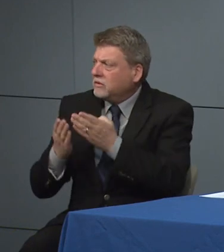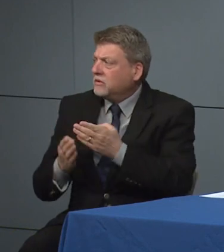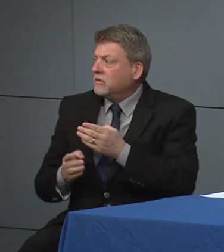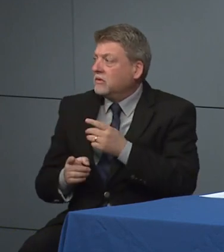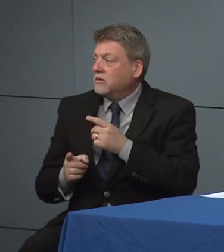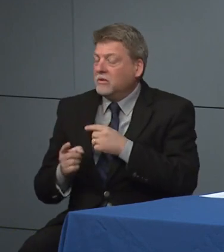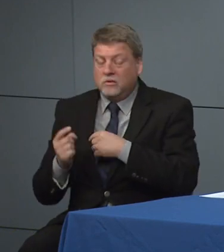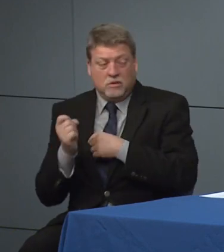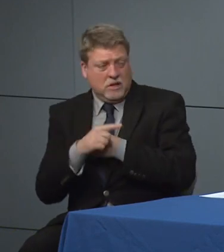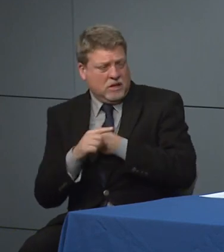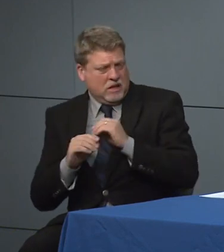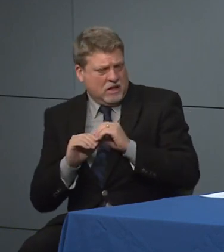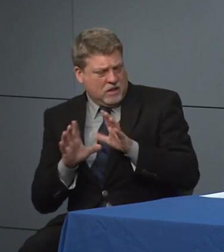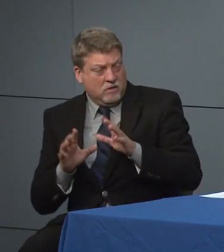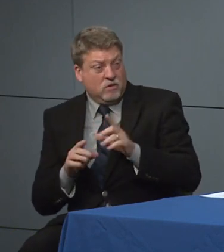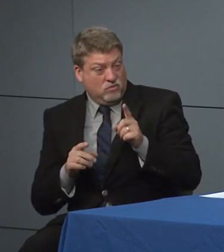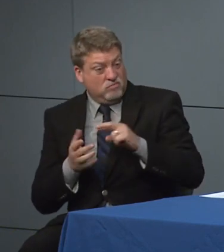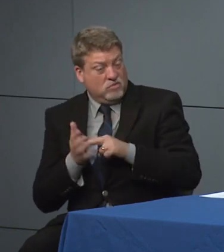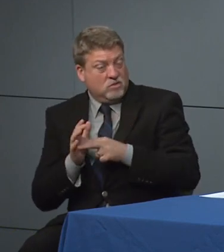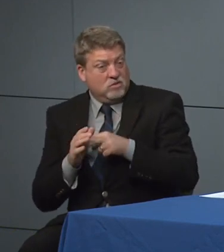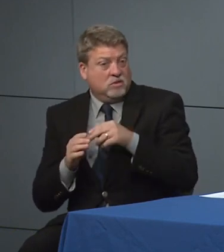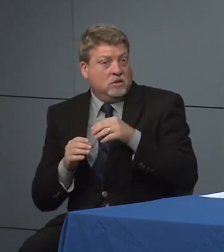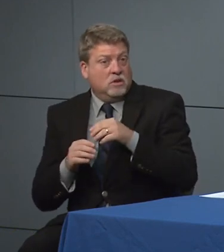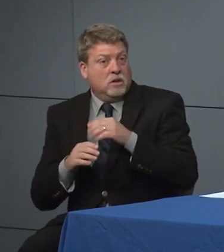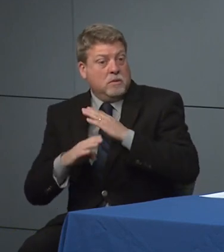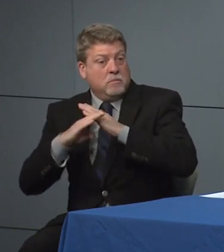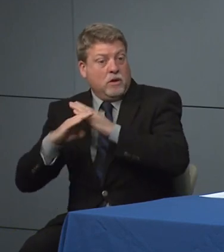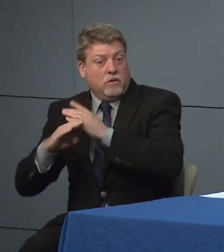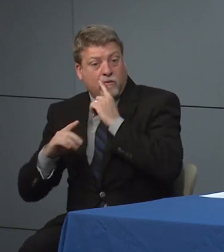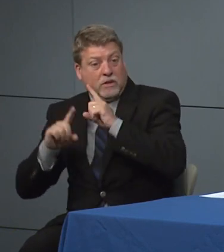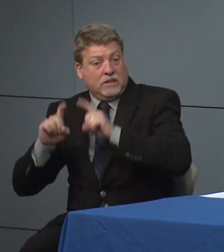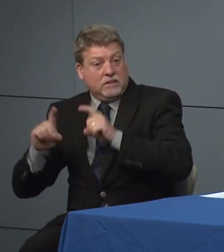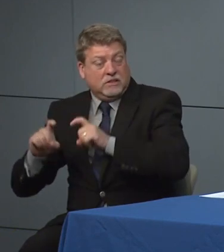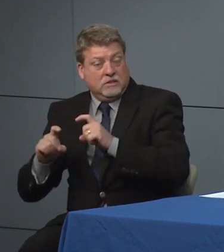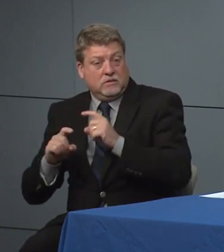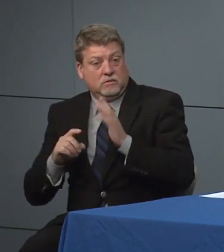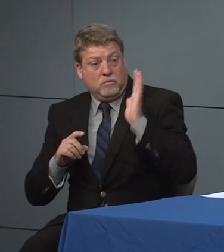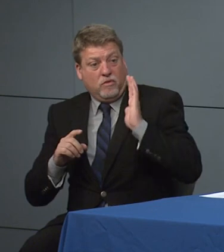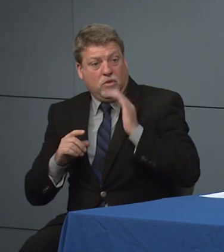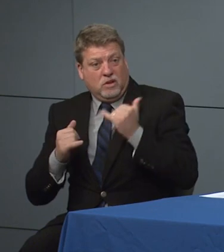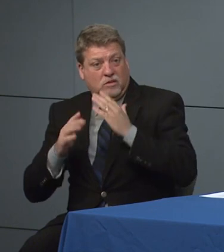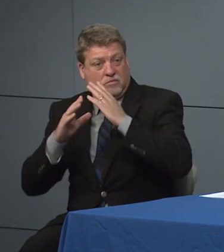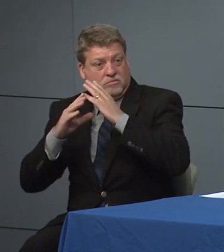sido muy útiles. Lo último Scientist que las barreras para las pruebas han